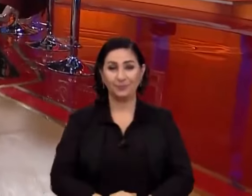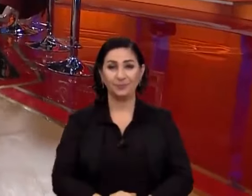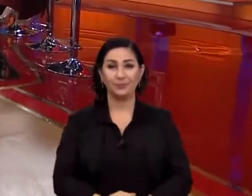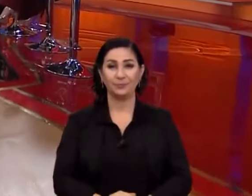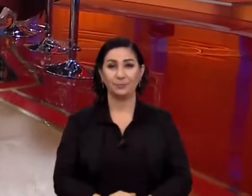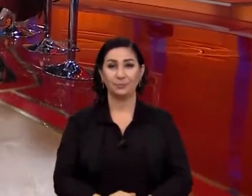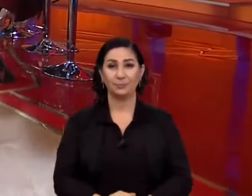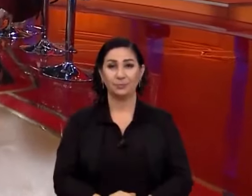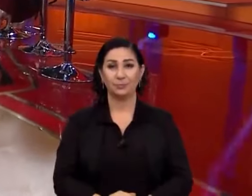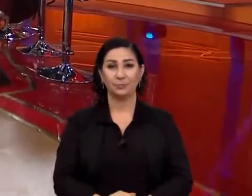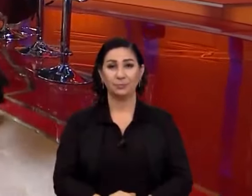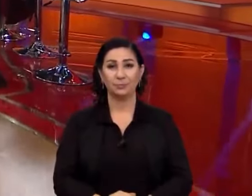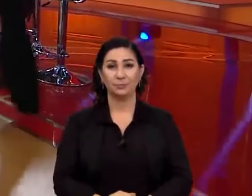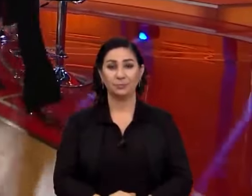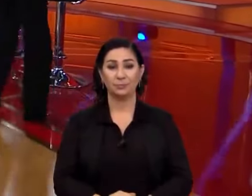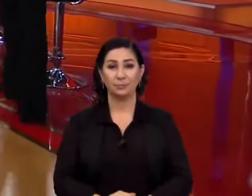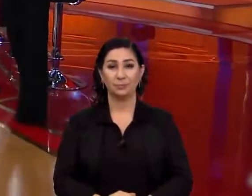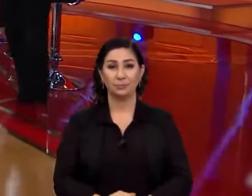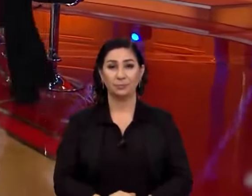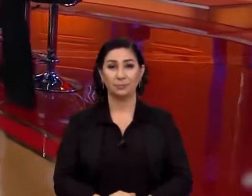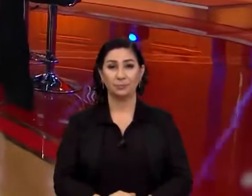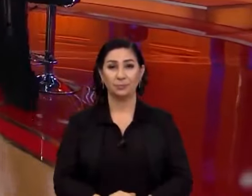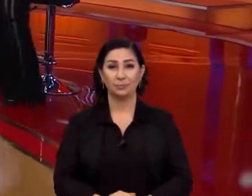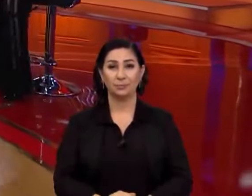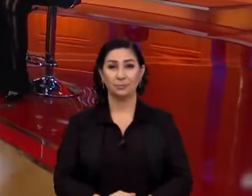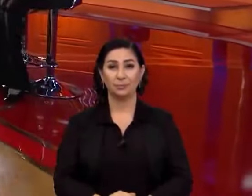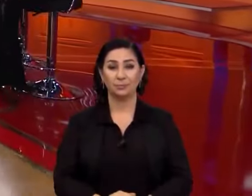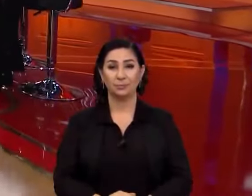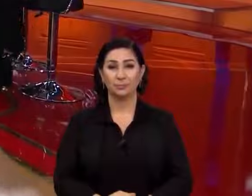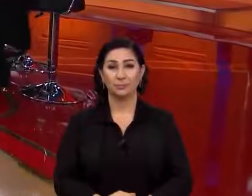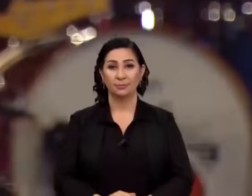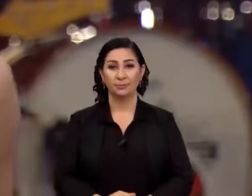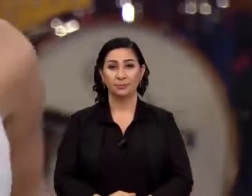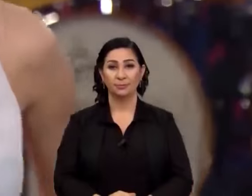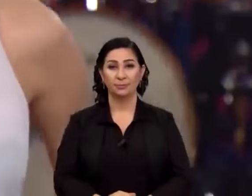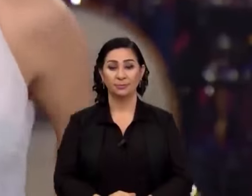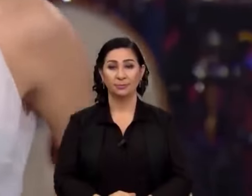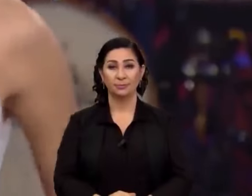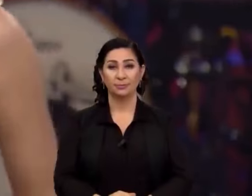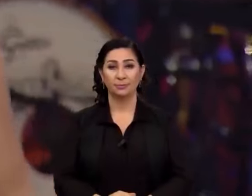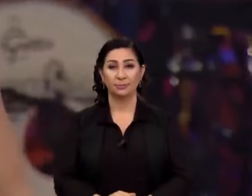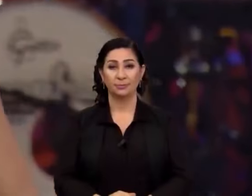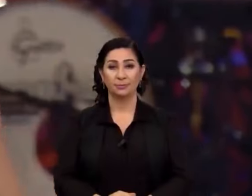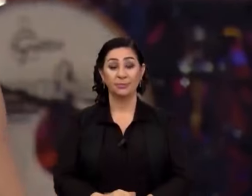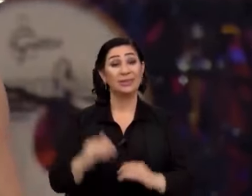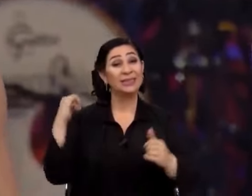[Alkış] alkışlıyoruz bu ama yani yine de bende